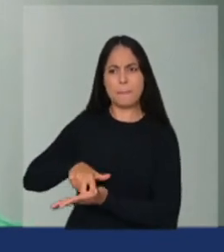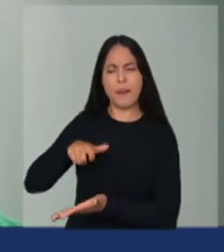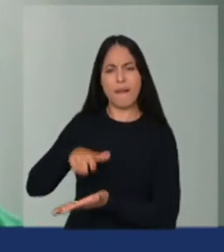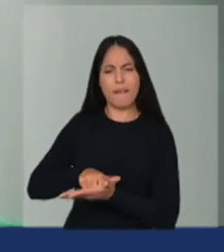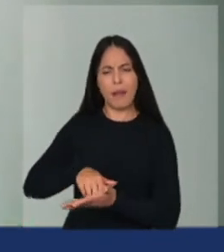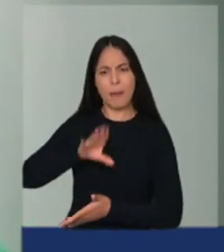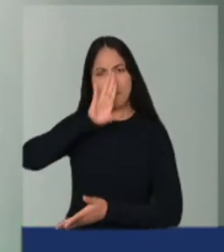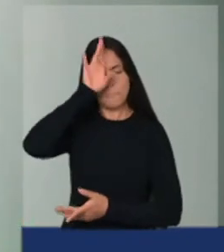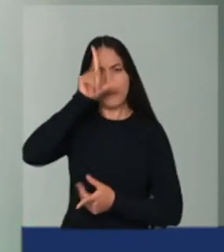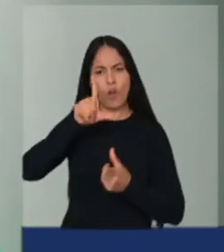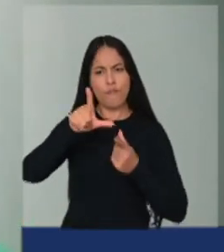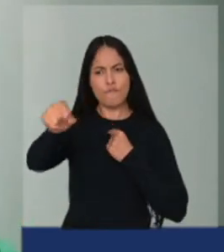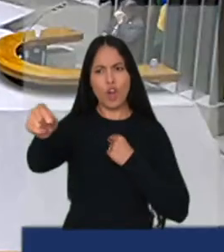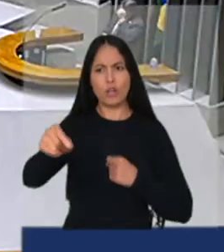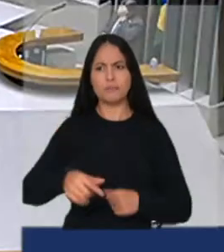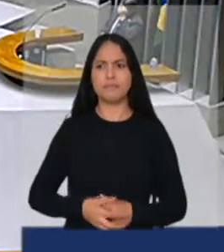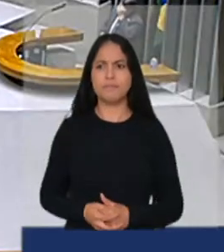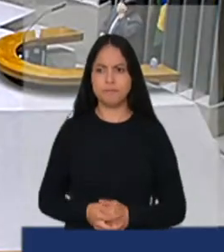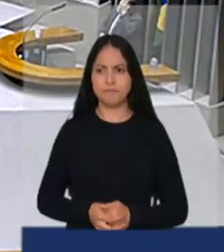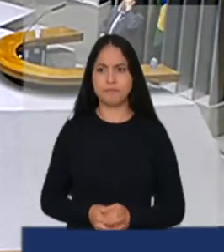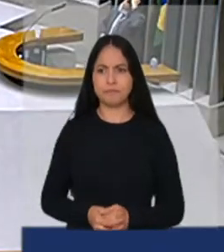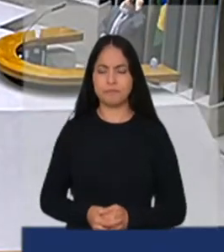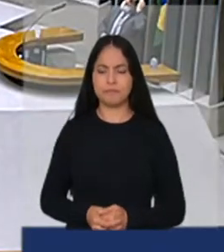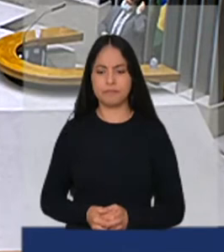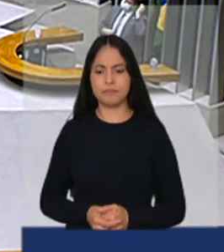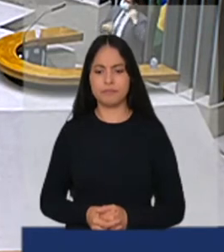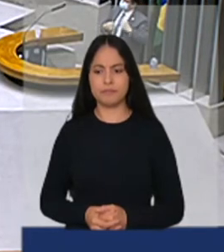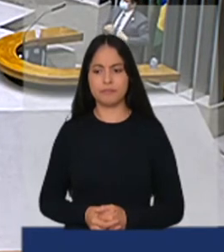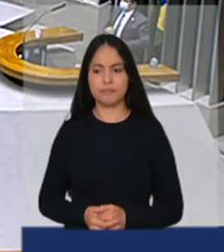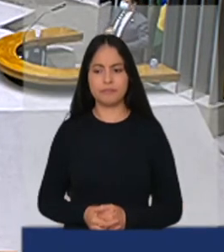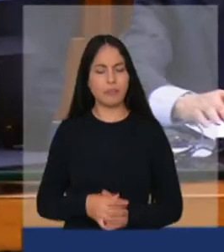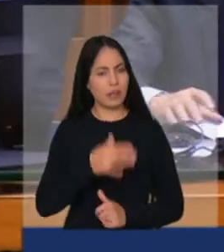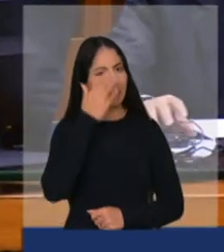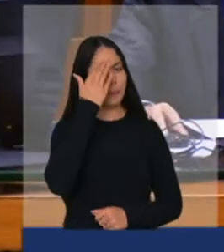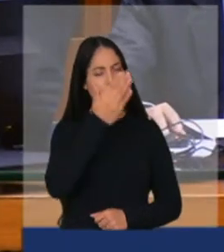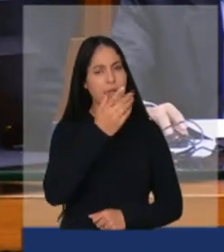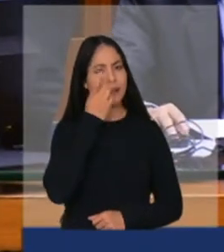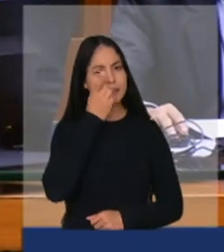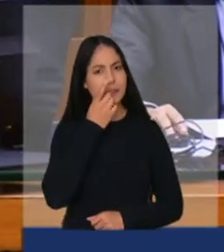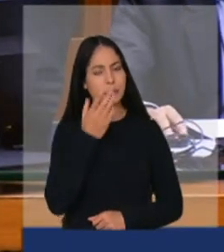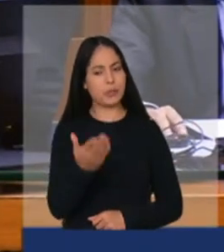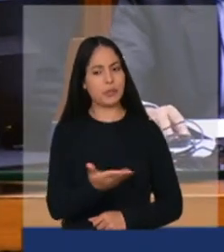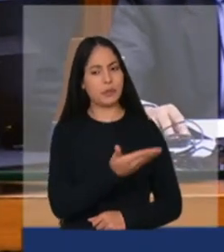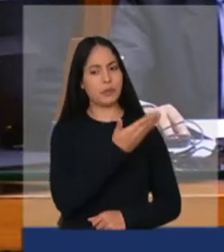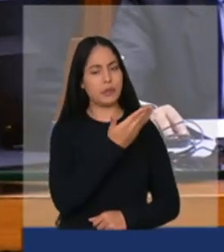PLENÁRIA DE HOJE. -- [DEPUTADA]: BOA TARDE, PRESIDENTE, SENHORES DEPUTADOS, E SENHORAS